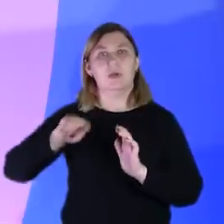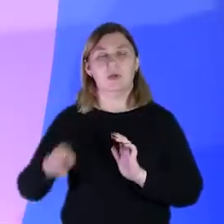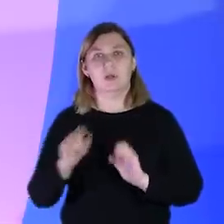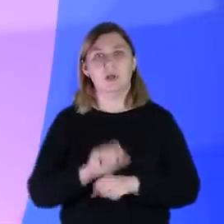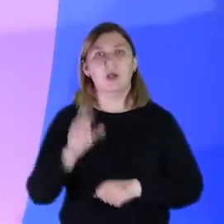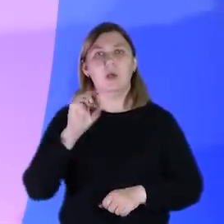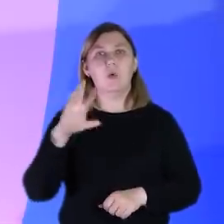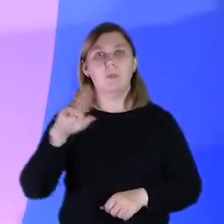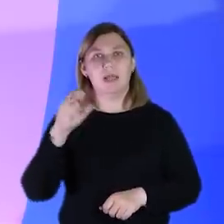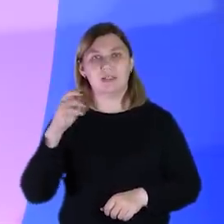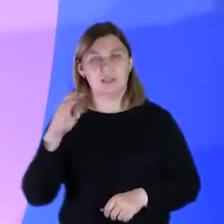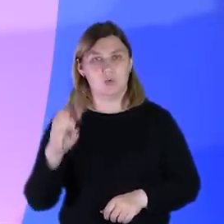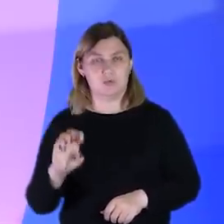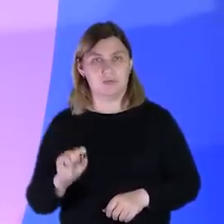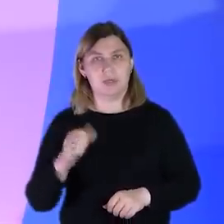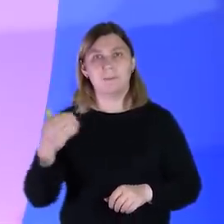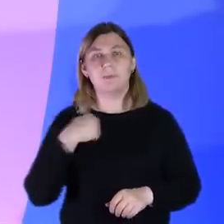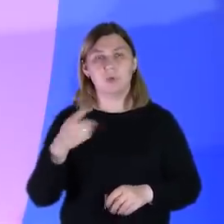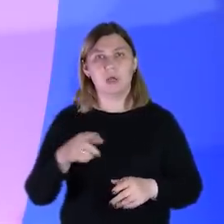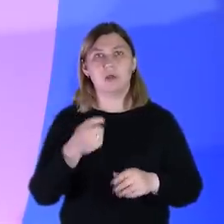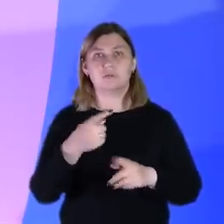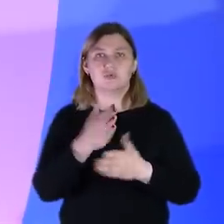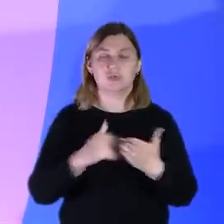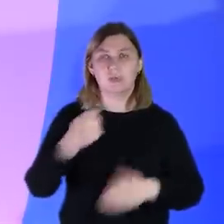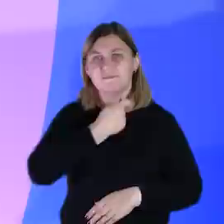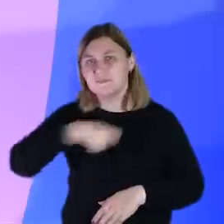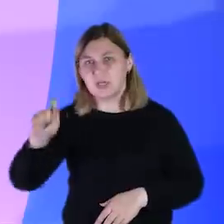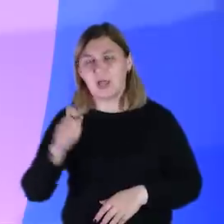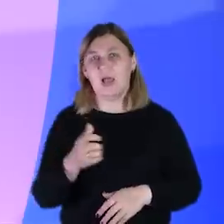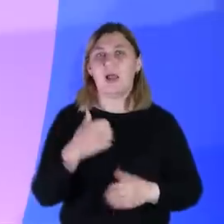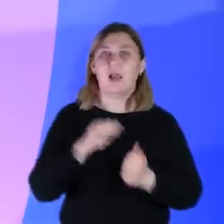Gubernatorstwa (bo takie rodziny były tragiczne , - część wyjechała z tego albo po prostu wcześniej